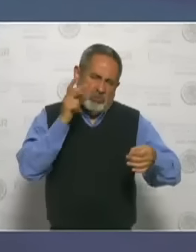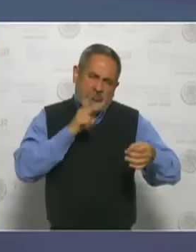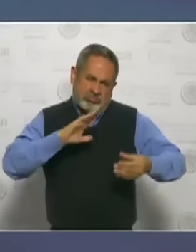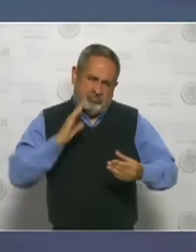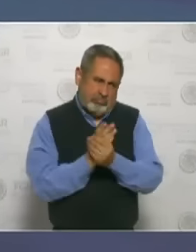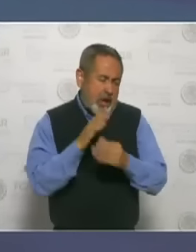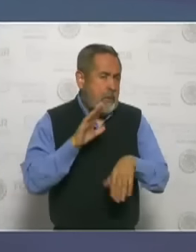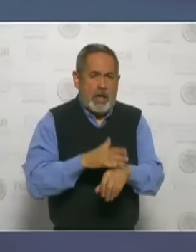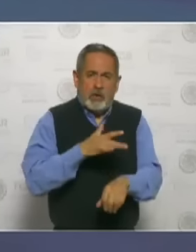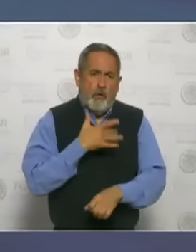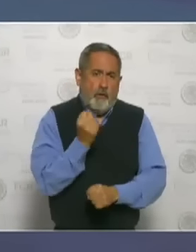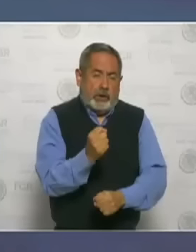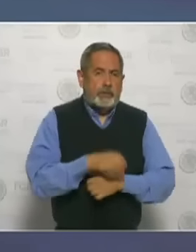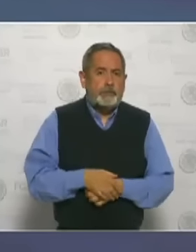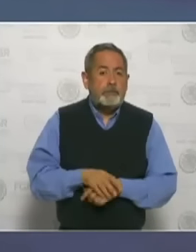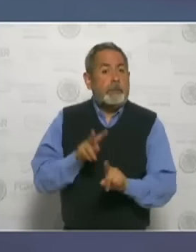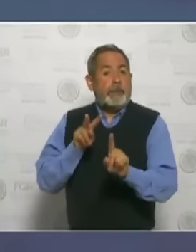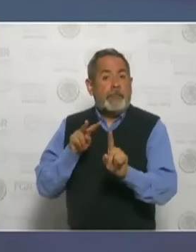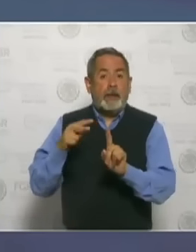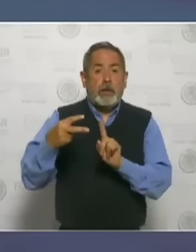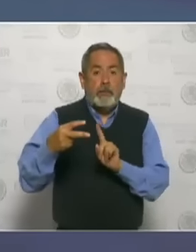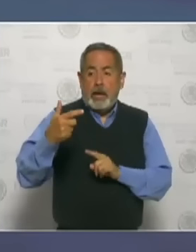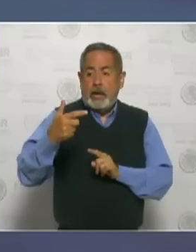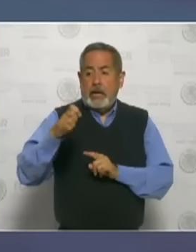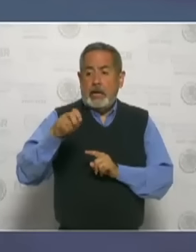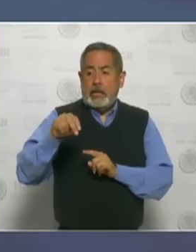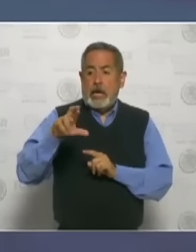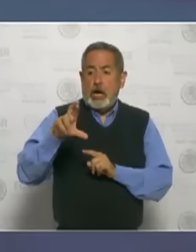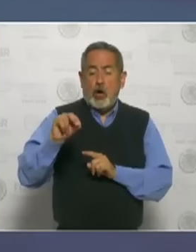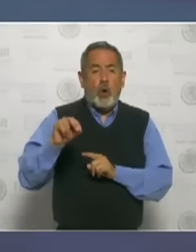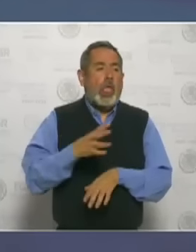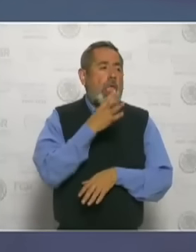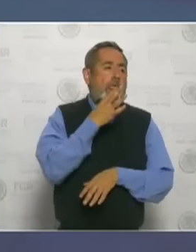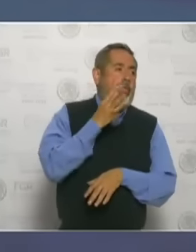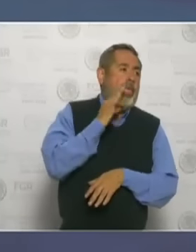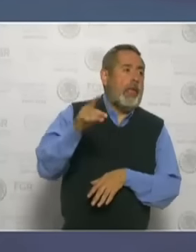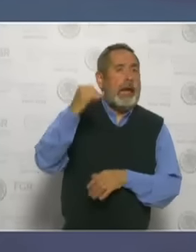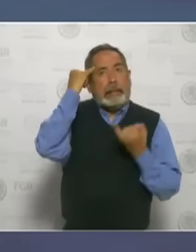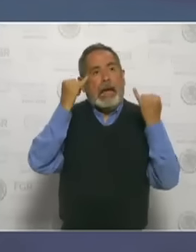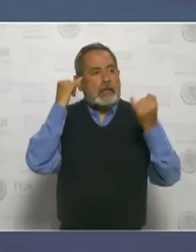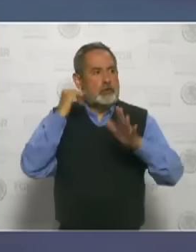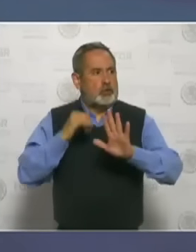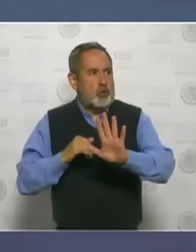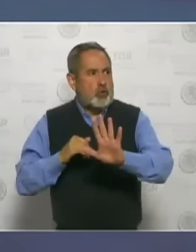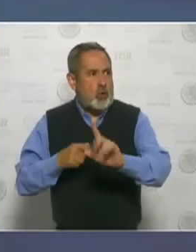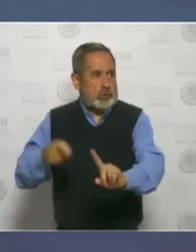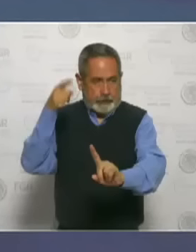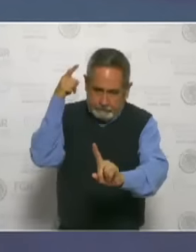La perspectiva de género, deja de ser así un postulado teórico para constituirse